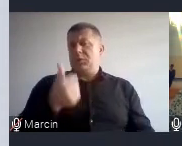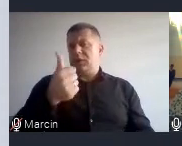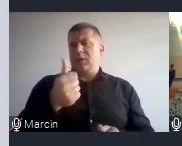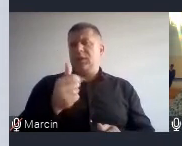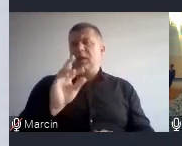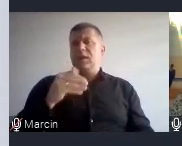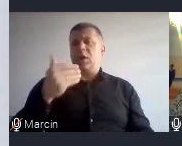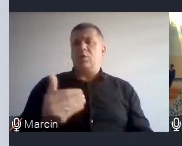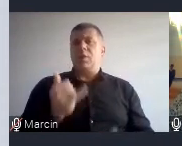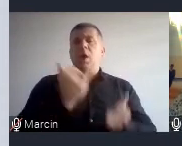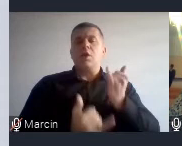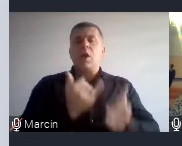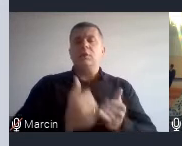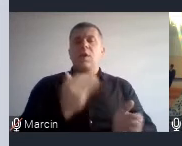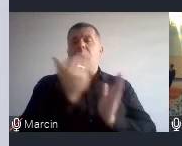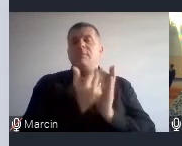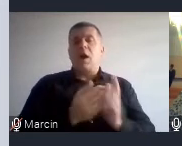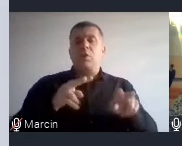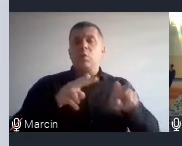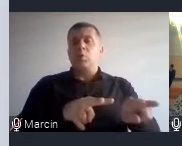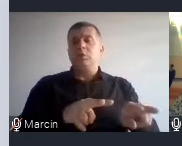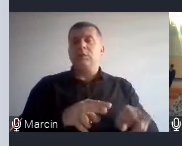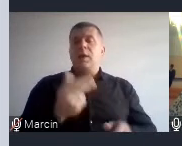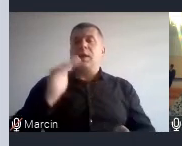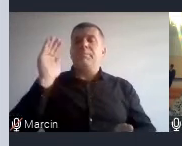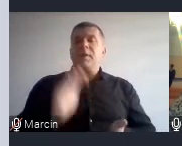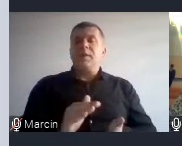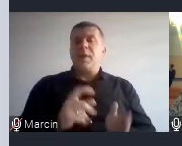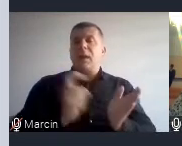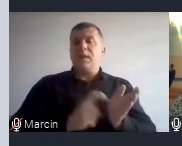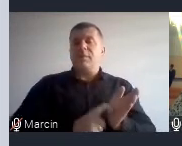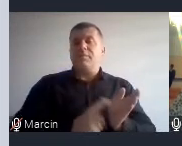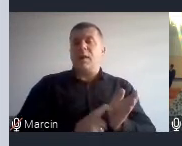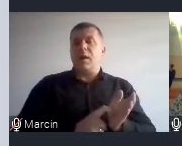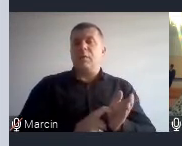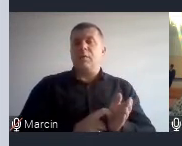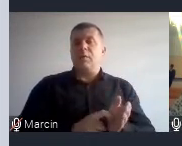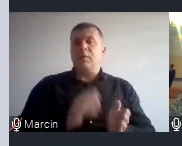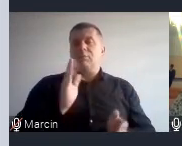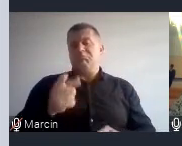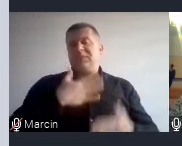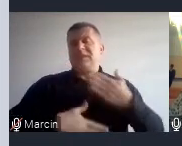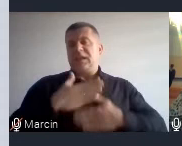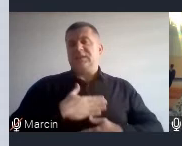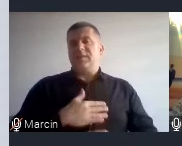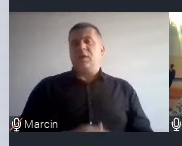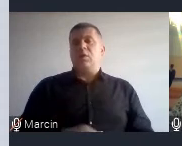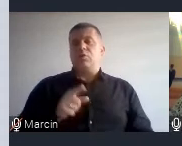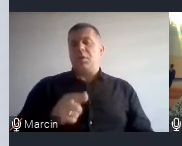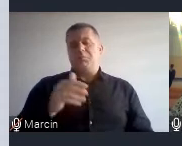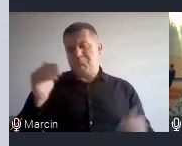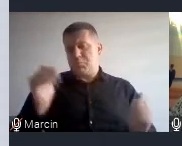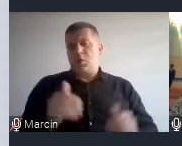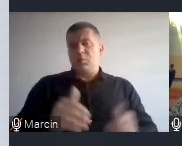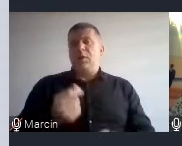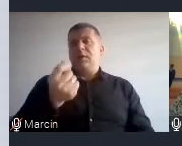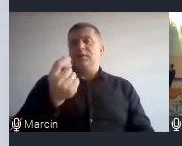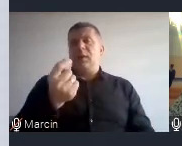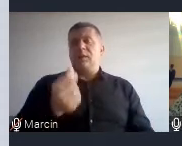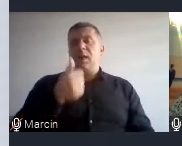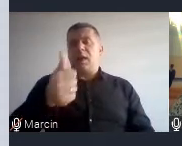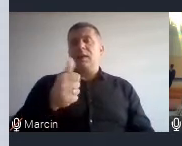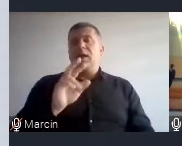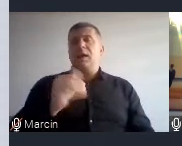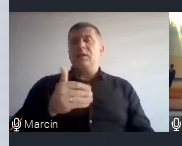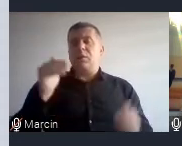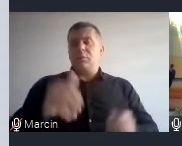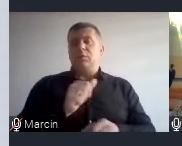Jeśli warunkami udziału określiliście minimalne wymagania, które was będą satysfakcjonować, to jak najbardziej cena jedynym kryterium może być.